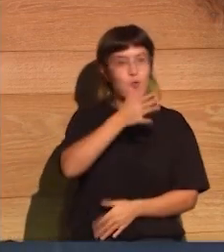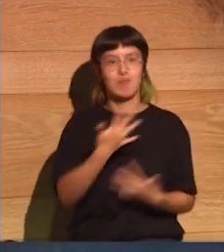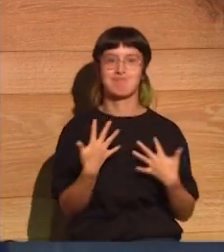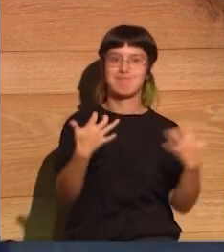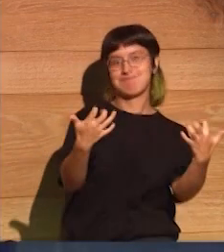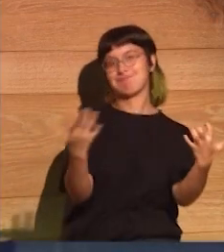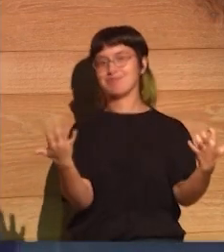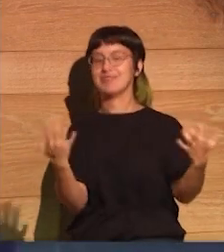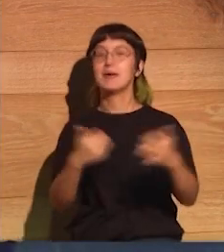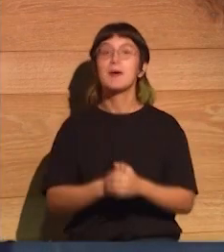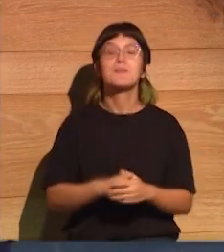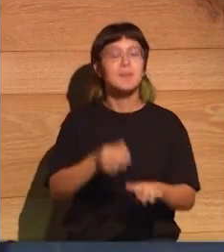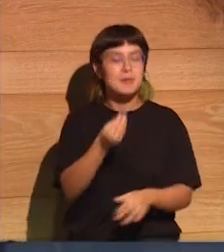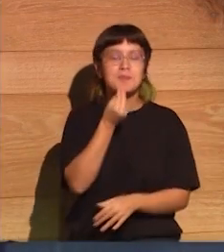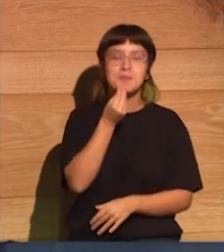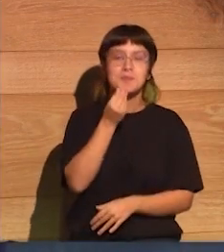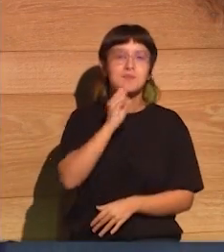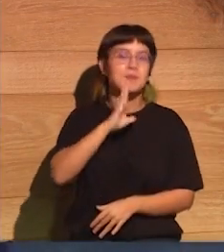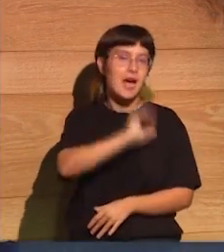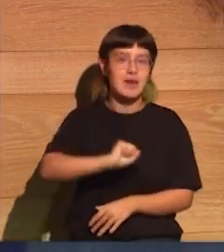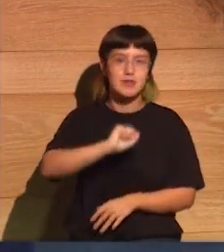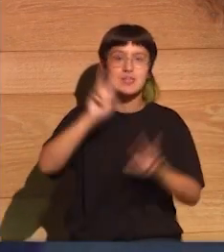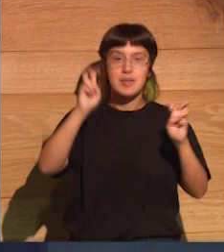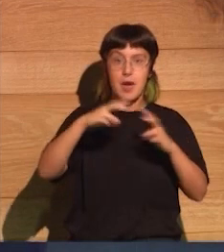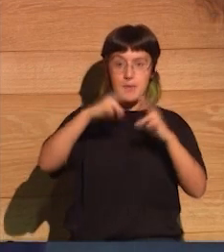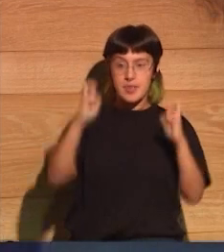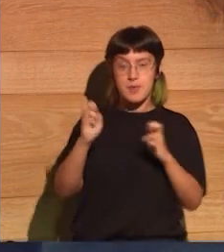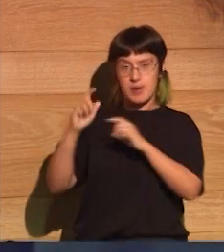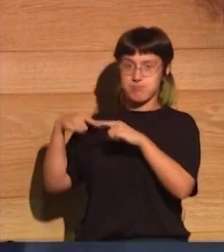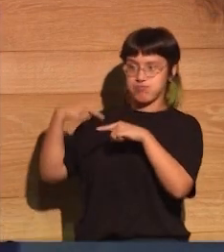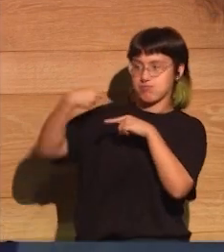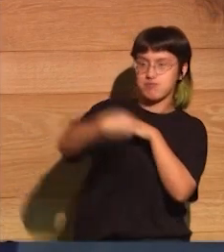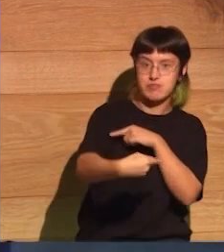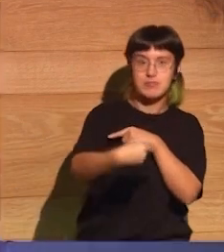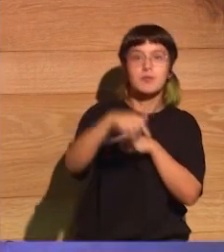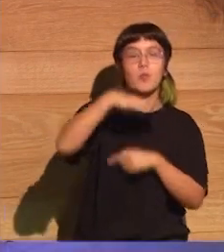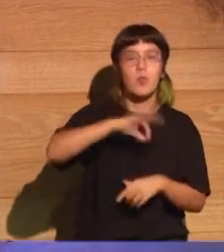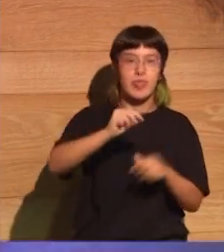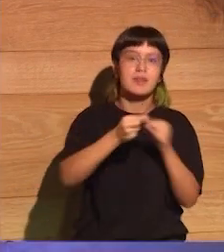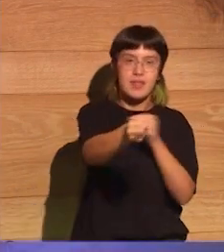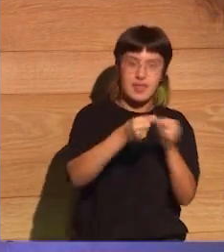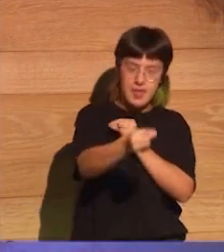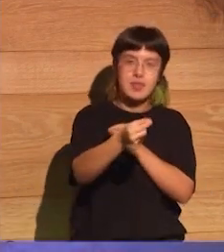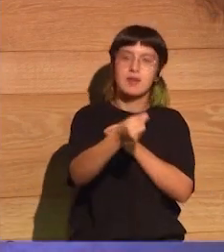Pero oye, qué bien que también la pandemia nos ha traído esto de que ahora millones de personas nos pueden estar viendo. Así que un beso enorme desde aquí. Pues,